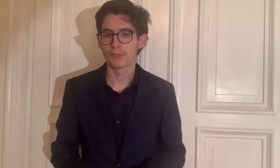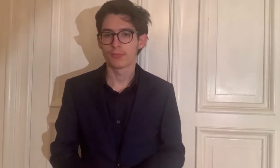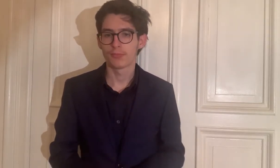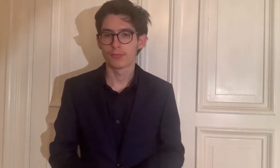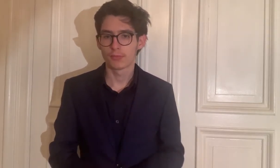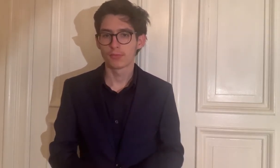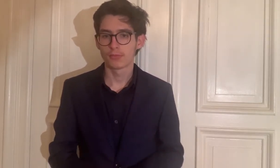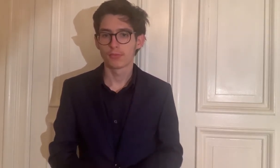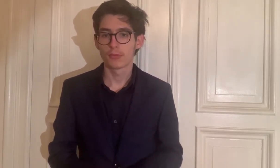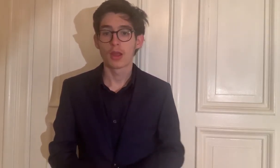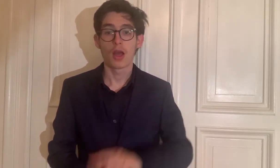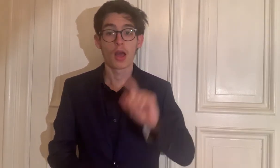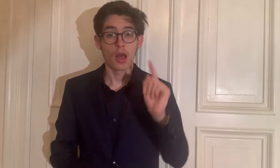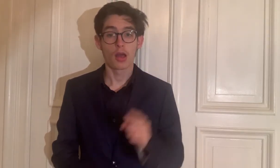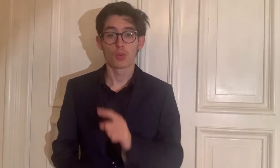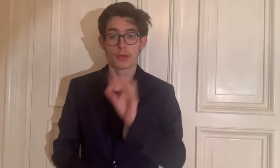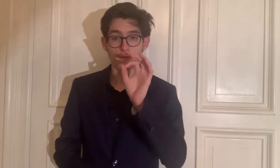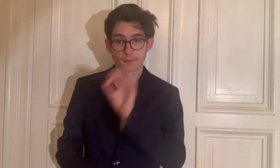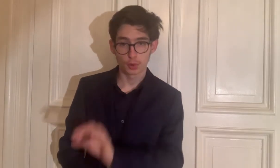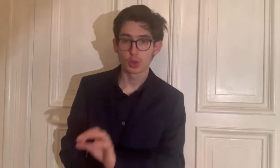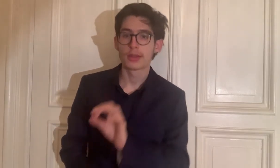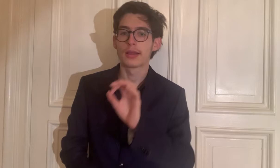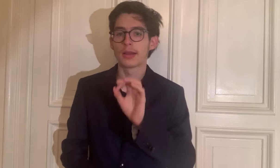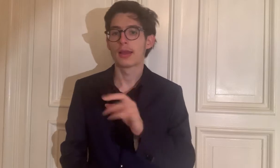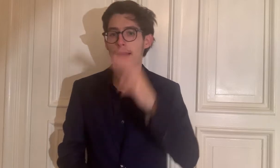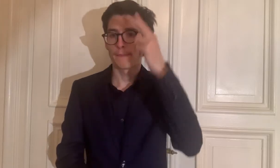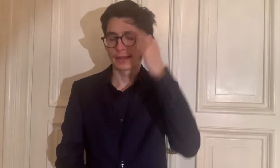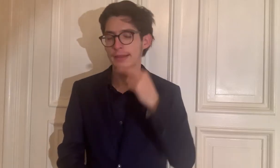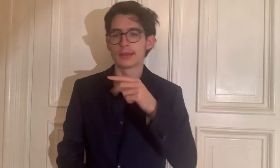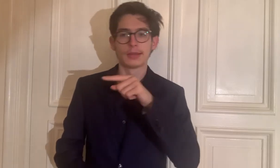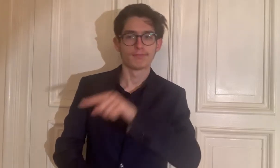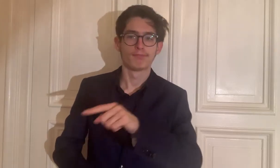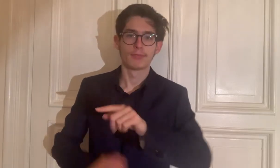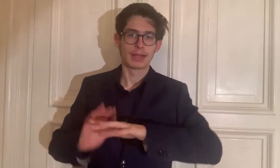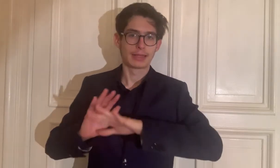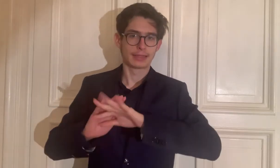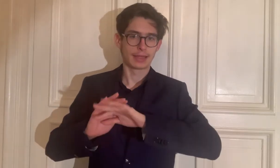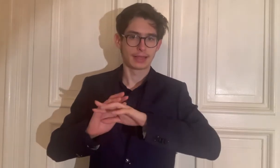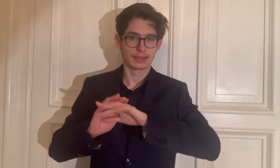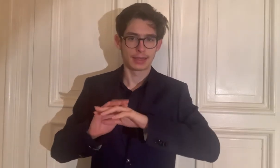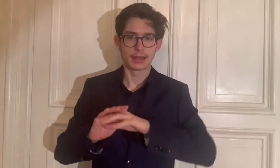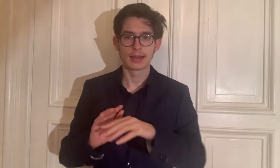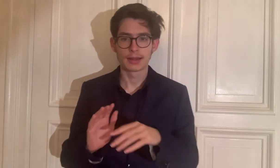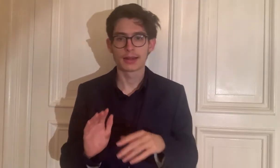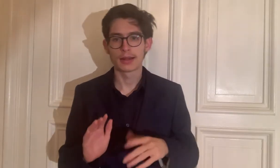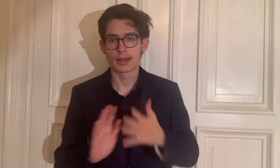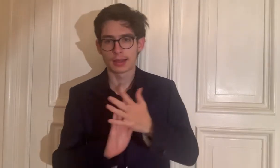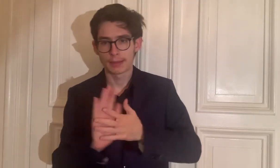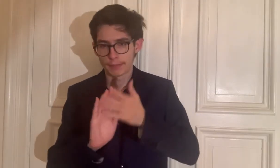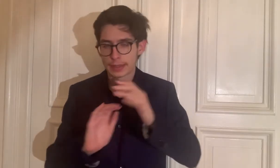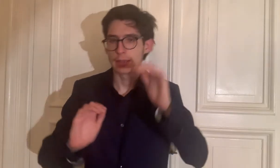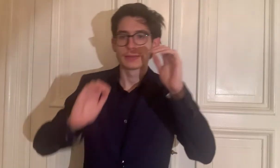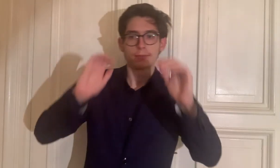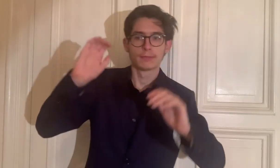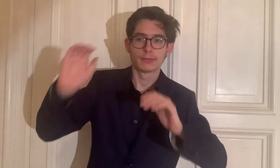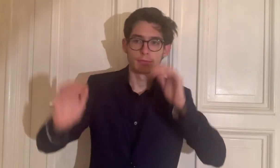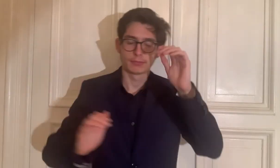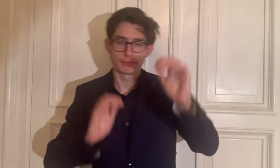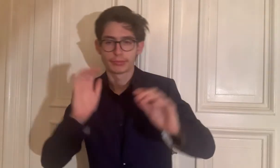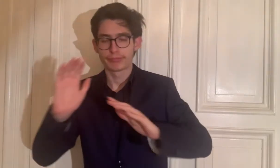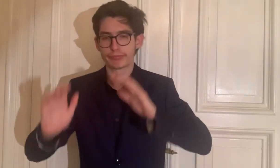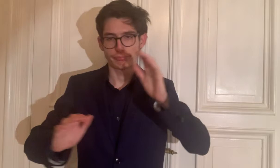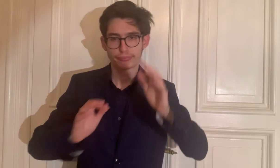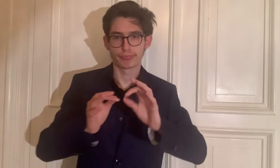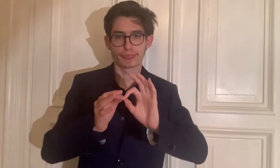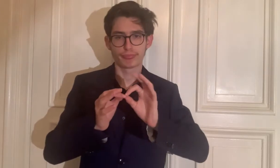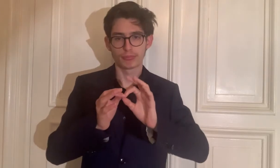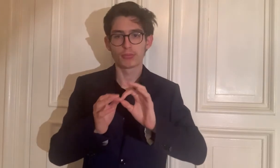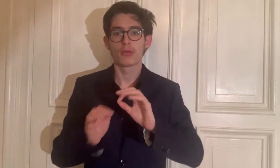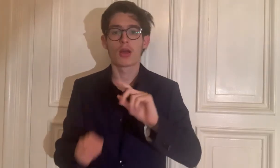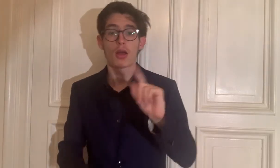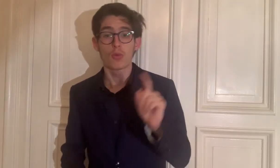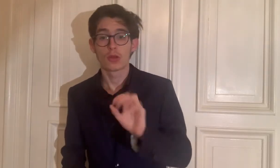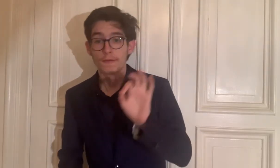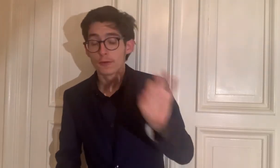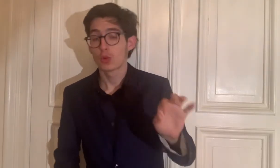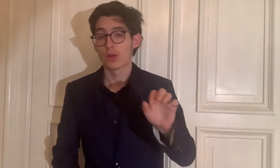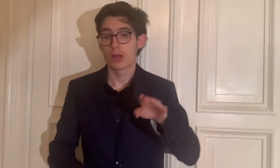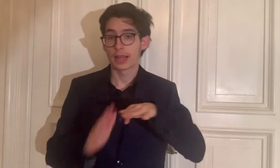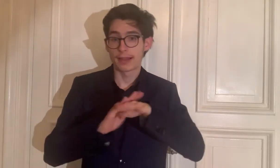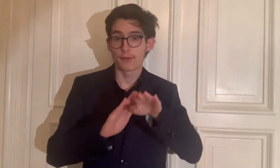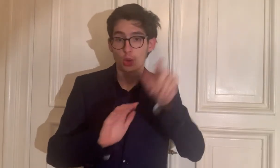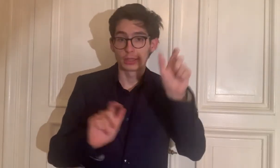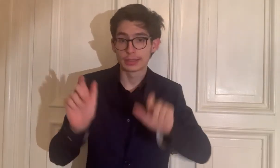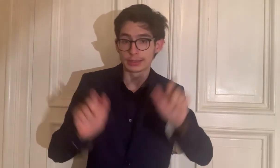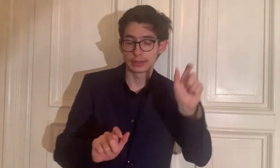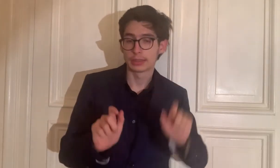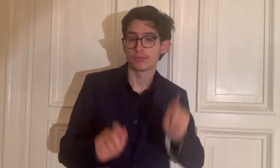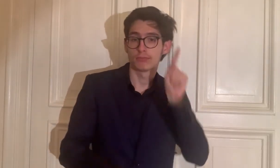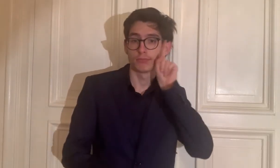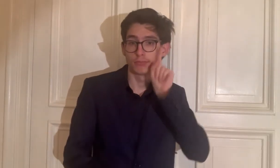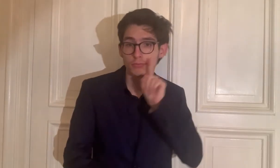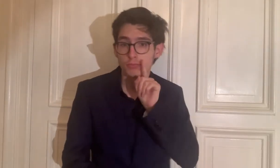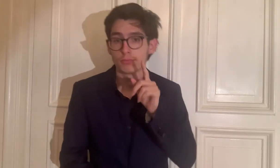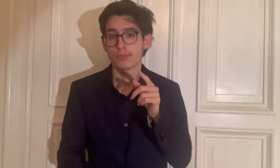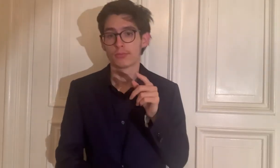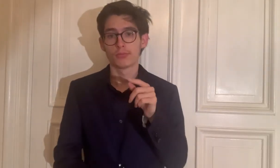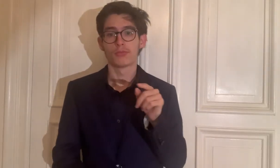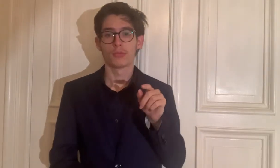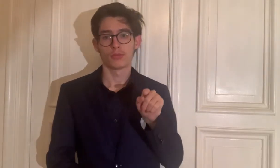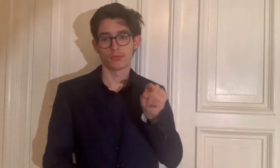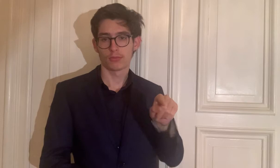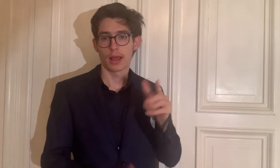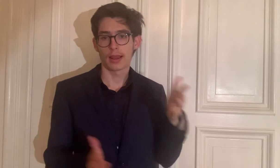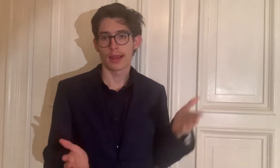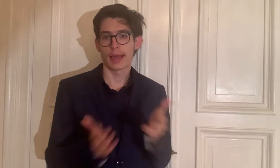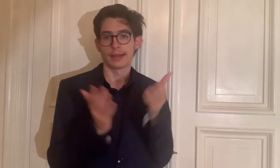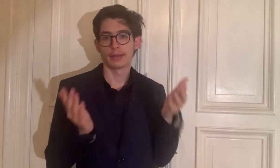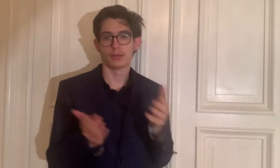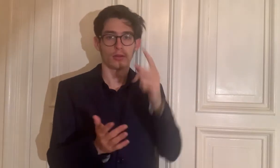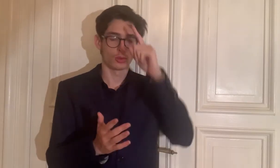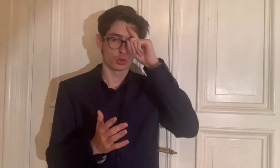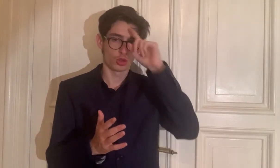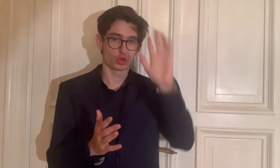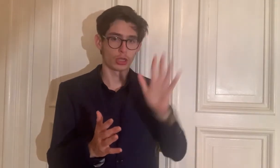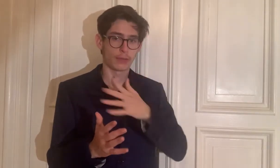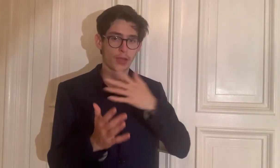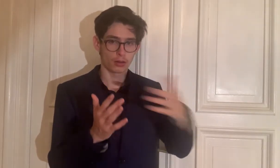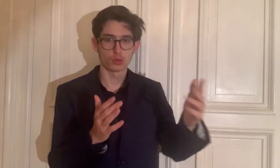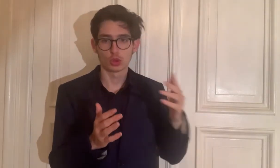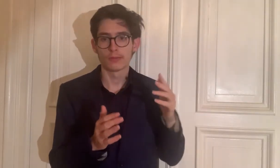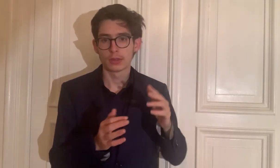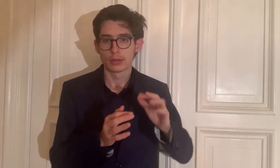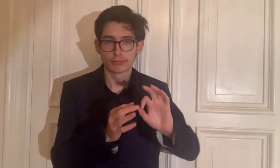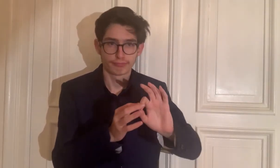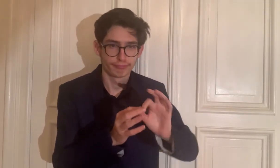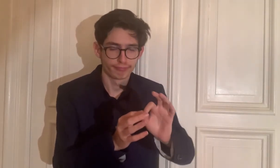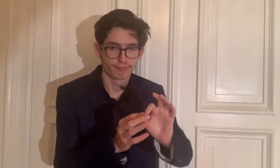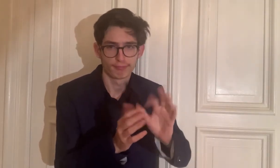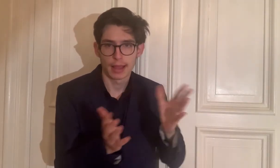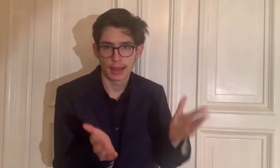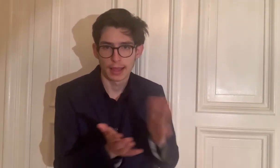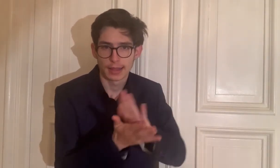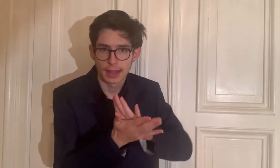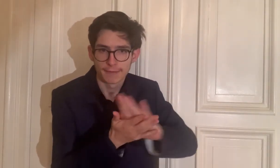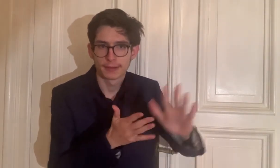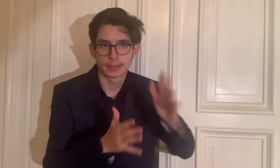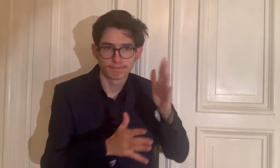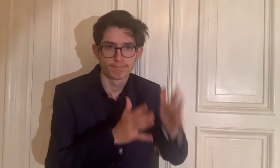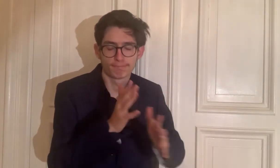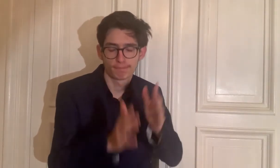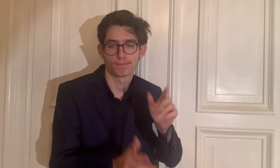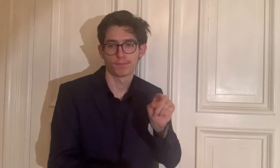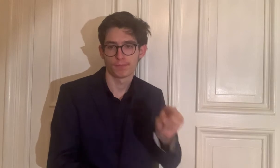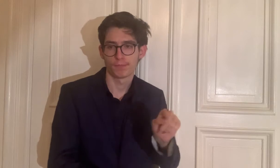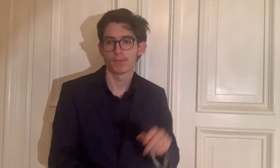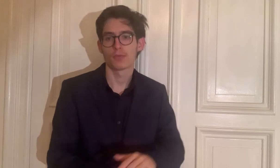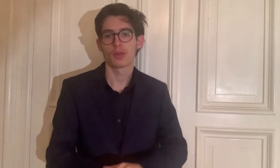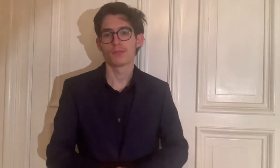Auch für Blinde in taktile Gebärden sowie die gehörlose Geflüchtete in leichter Deutscher Gebärdensprache.